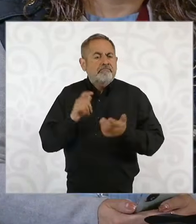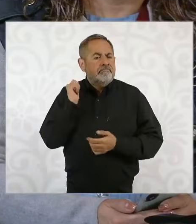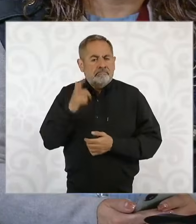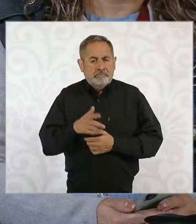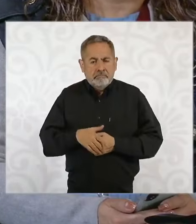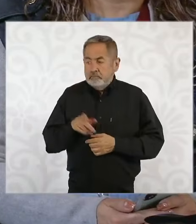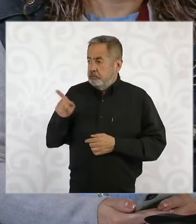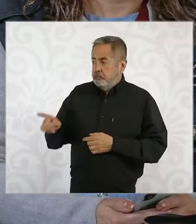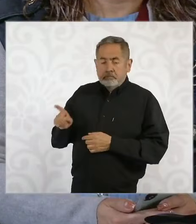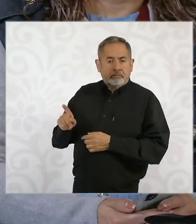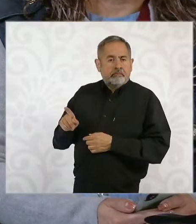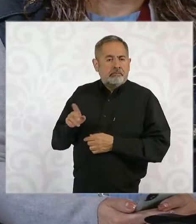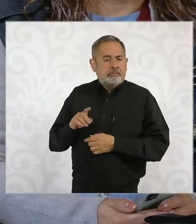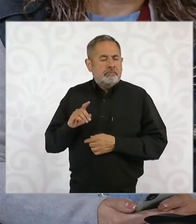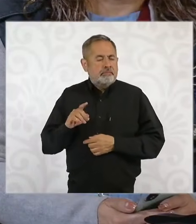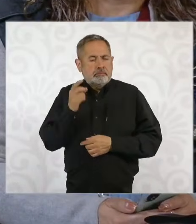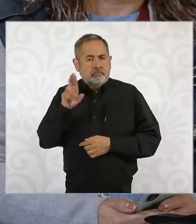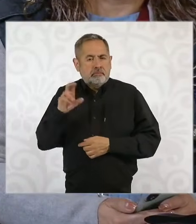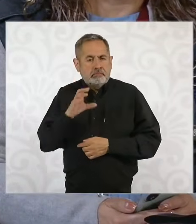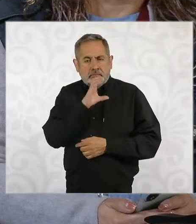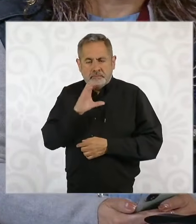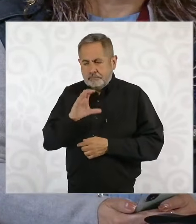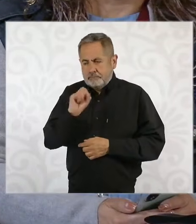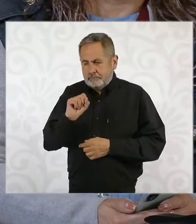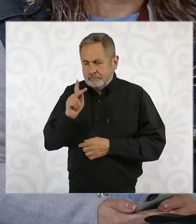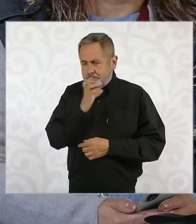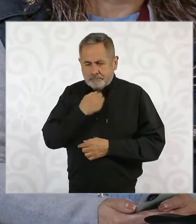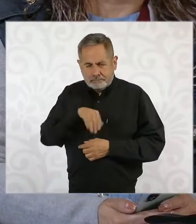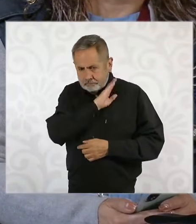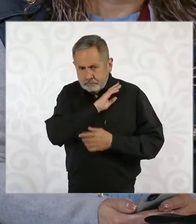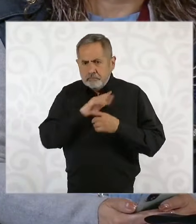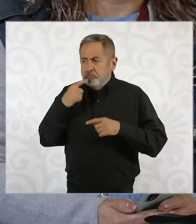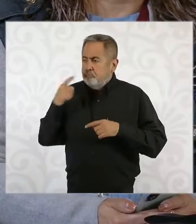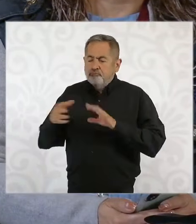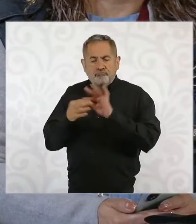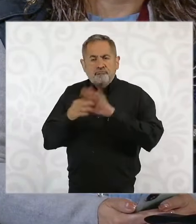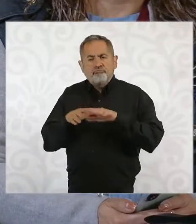un decreto eh que se iba a publicar para que los burócratas del país, como se le menciona, pues